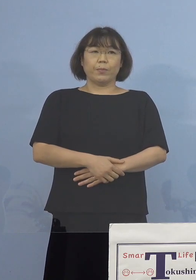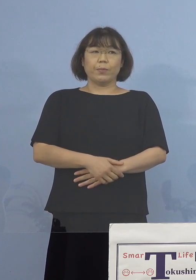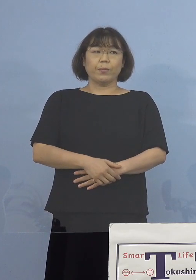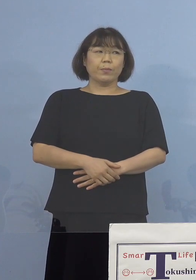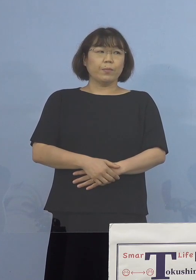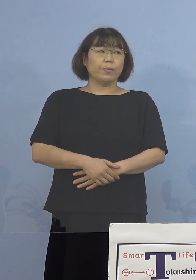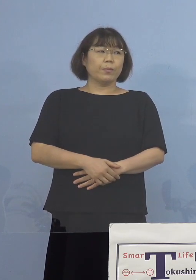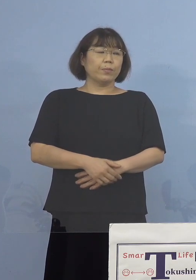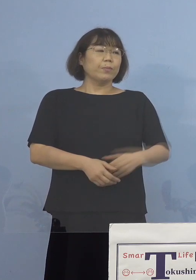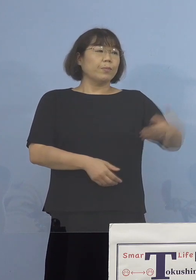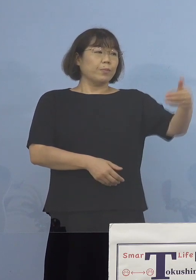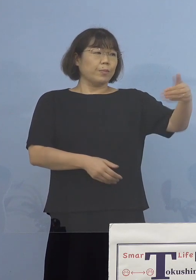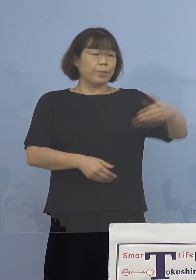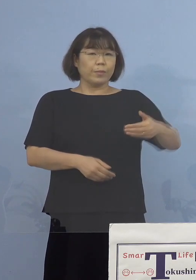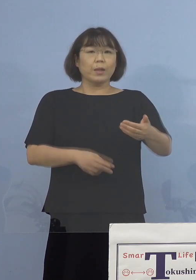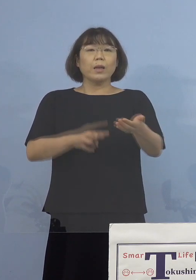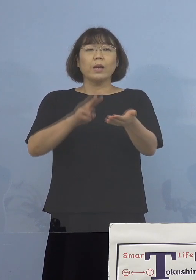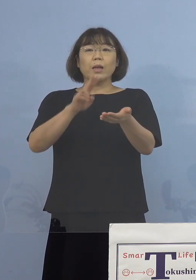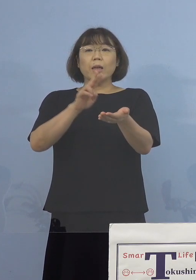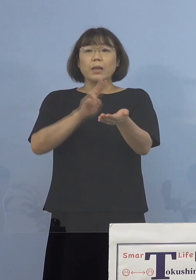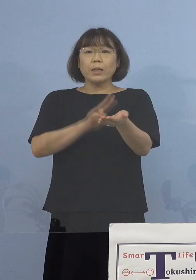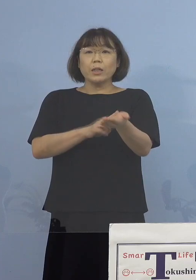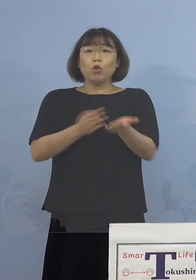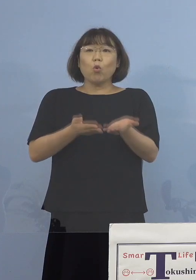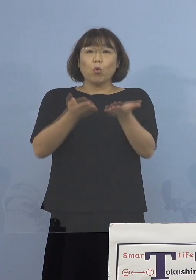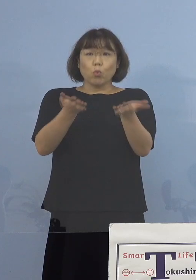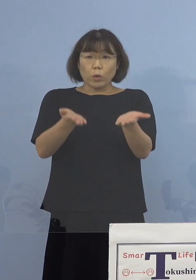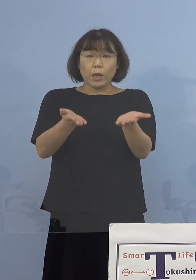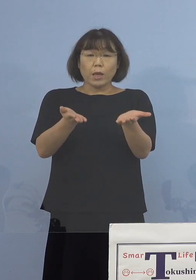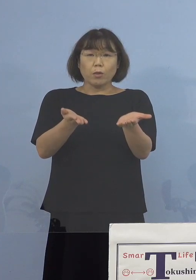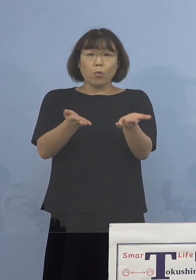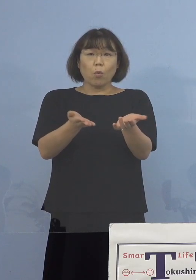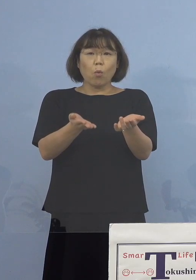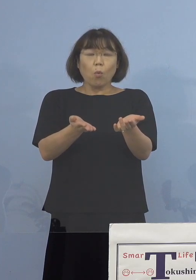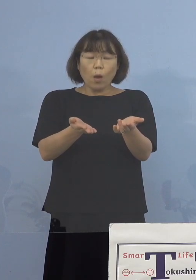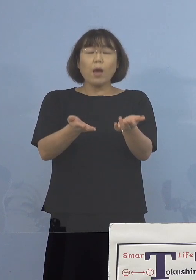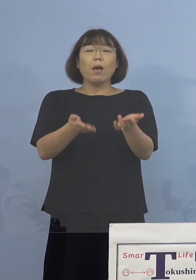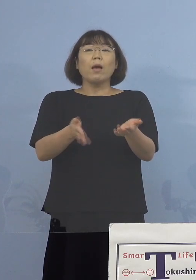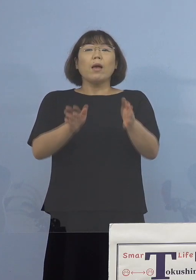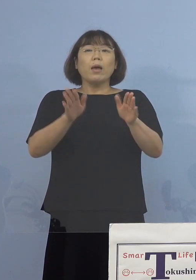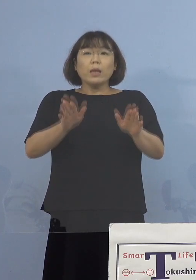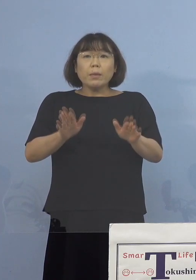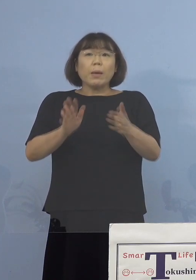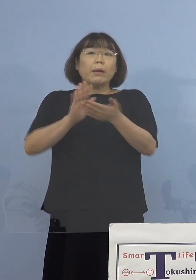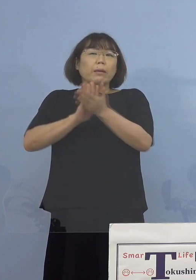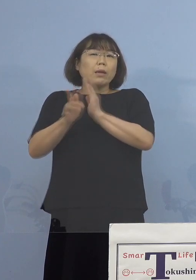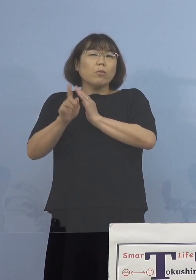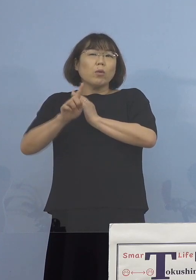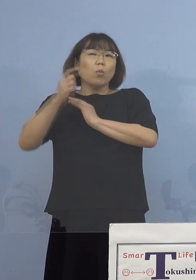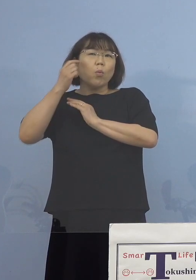（徳島新聞社） 医療の提供体制について 県として現状どのように認識されていますか